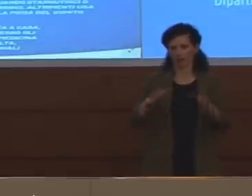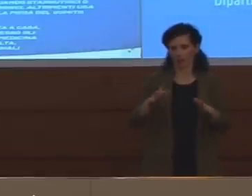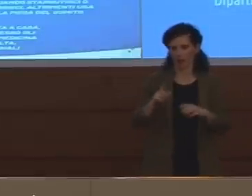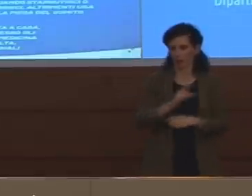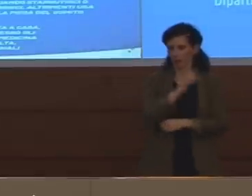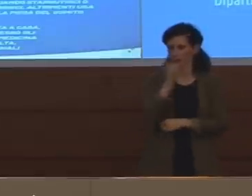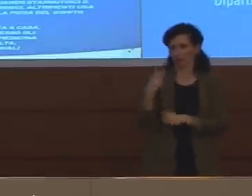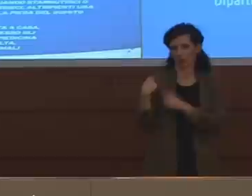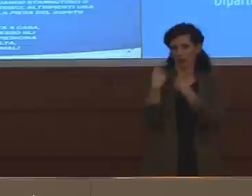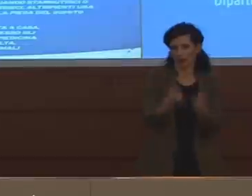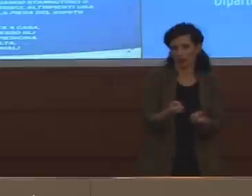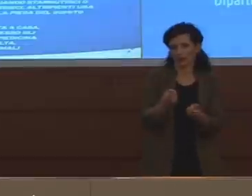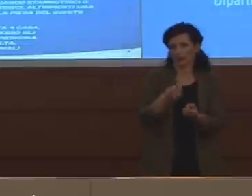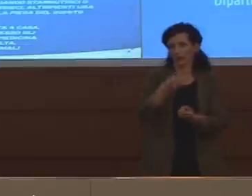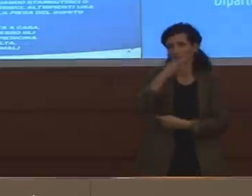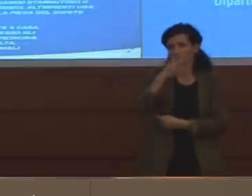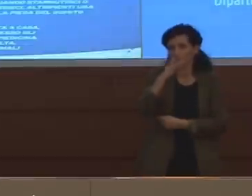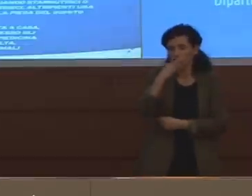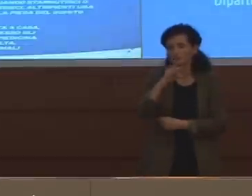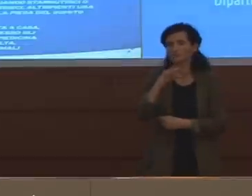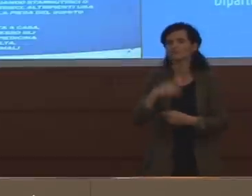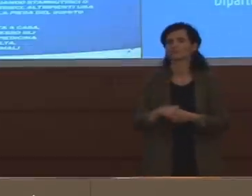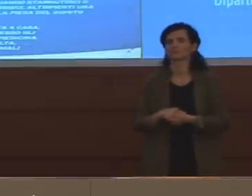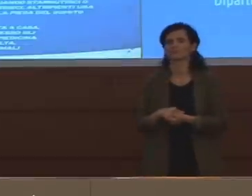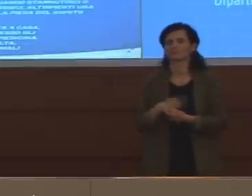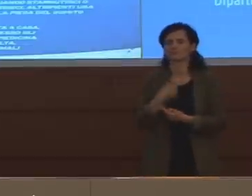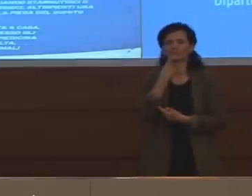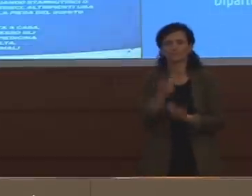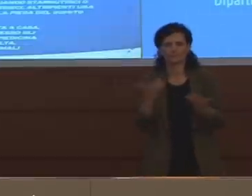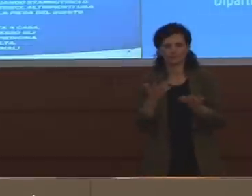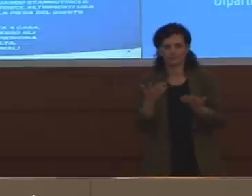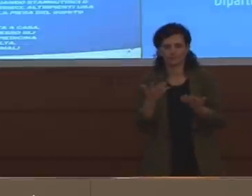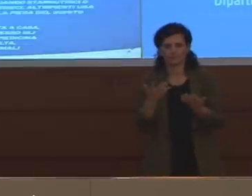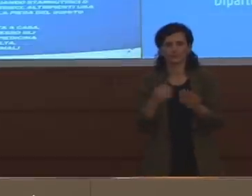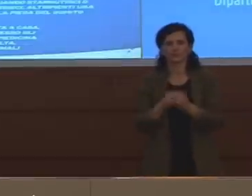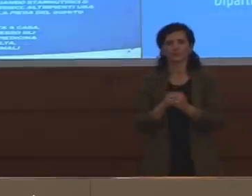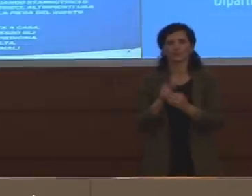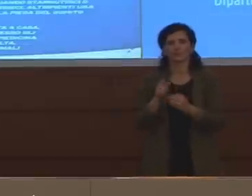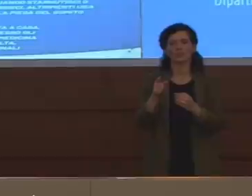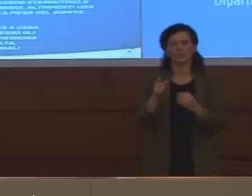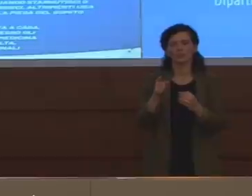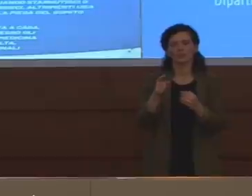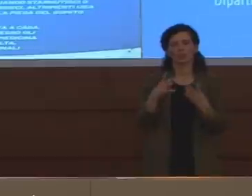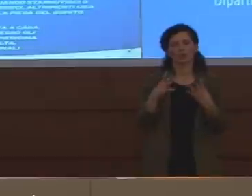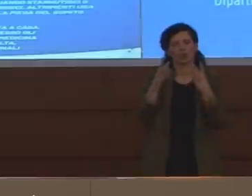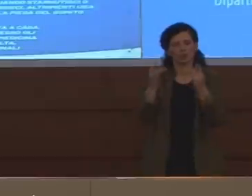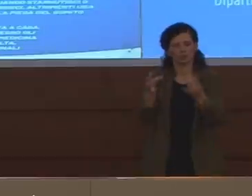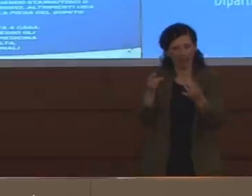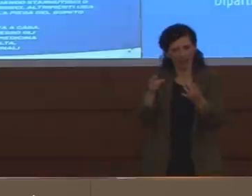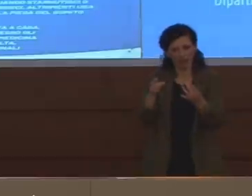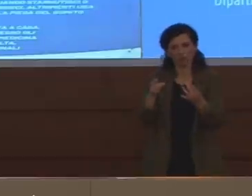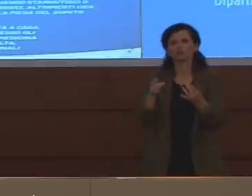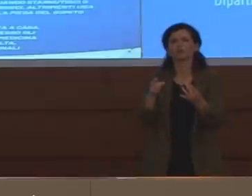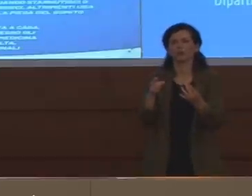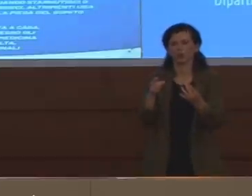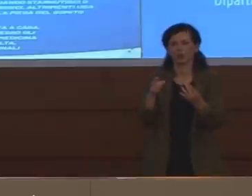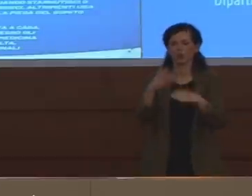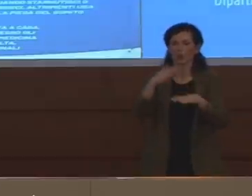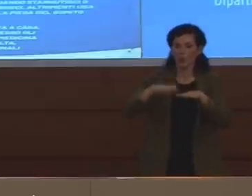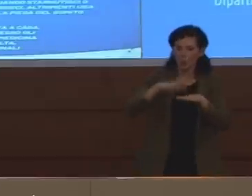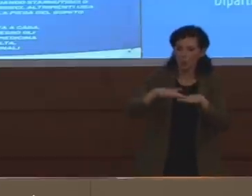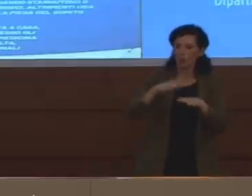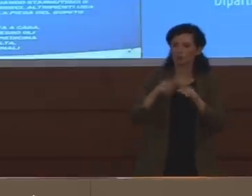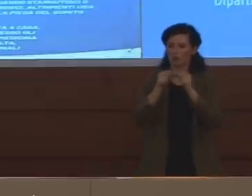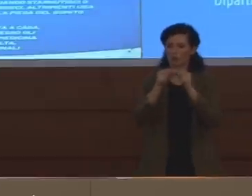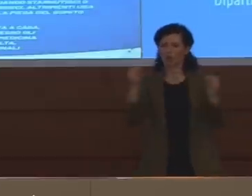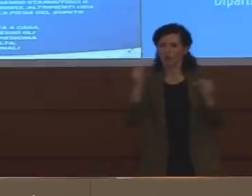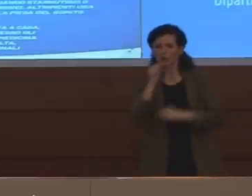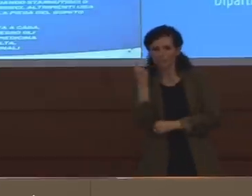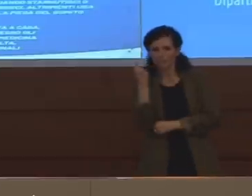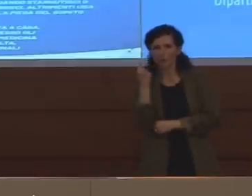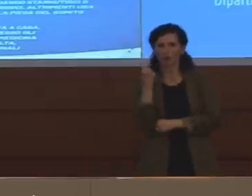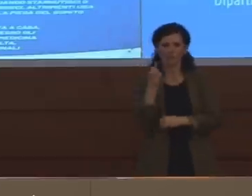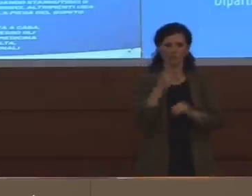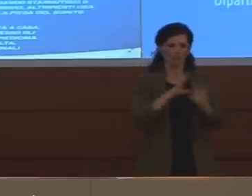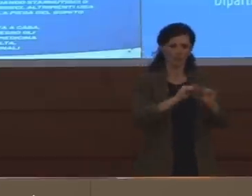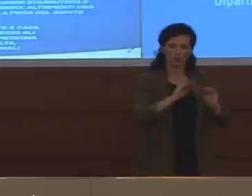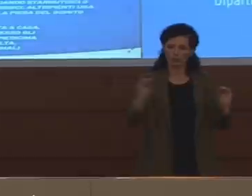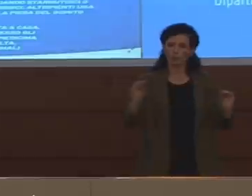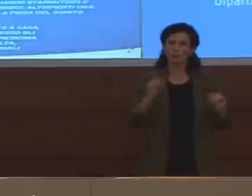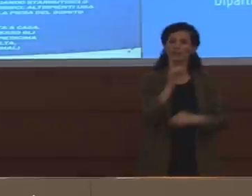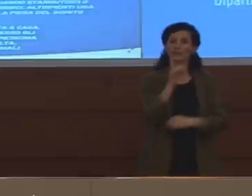Cioè a dire: il contact tracing, l'uso dei tamponi, i dispositivi di protezione